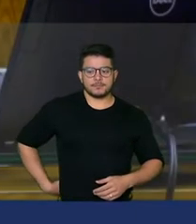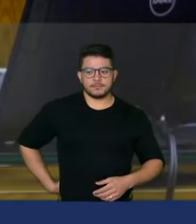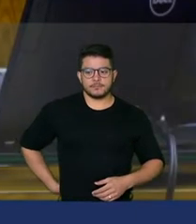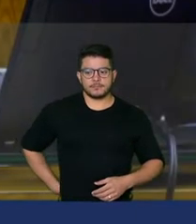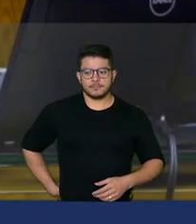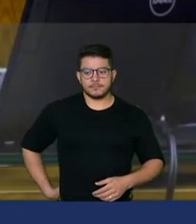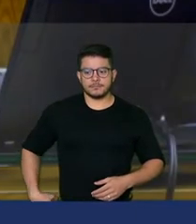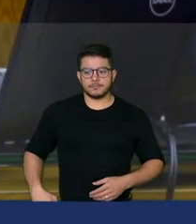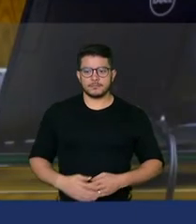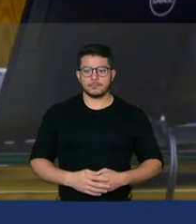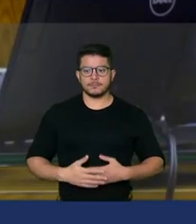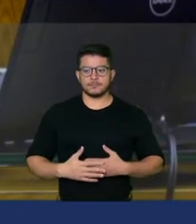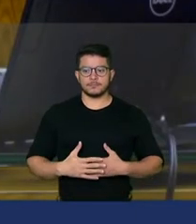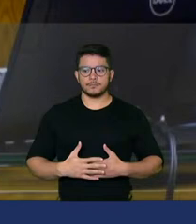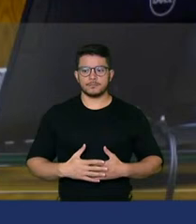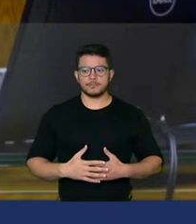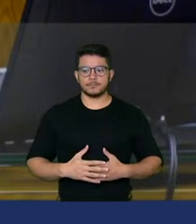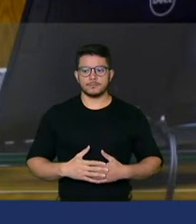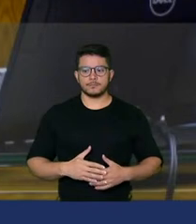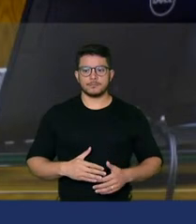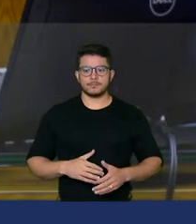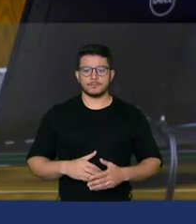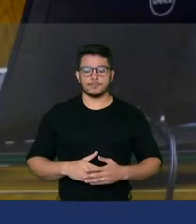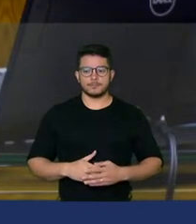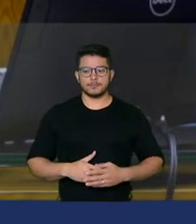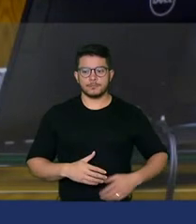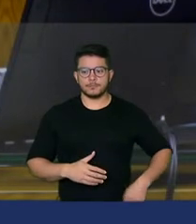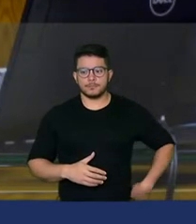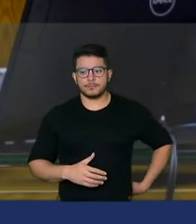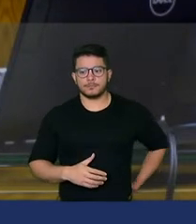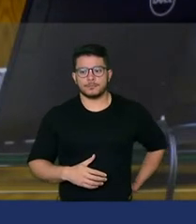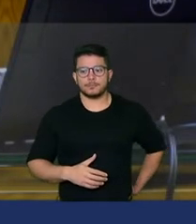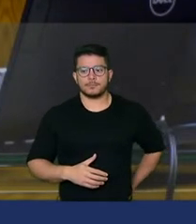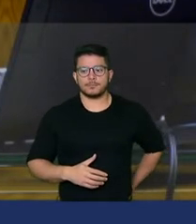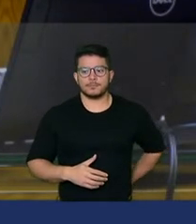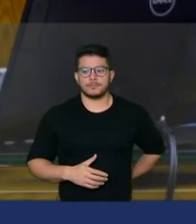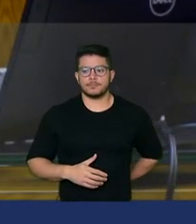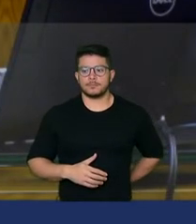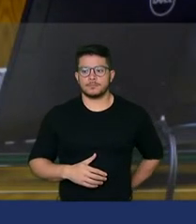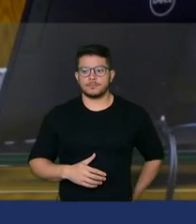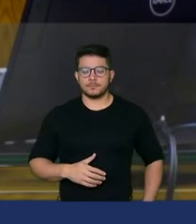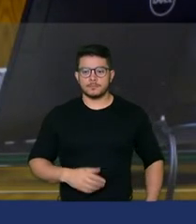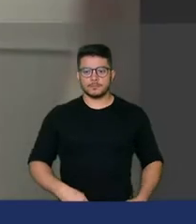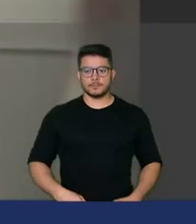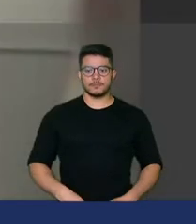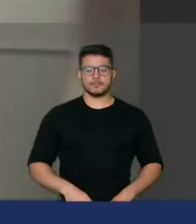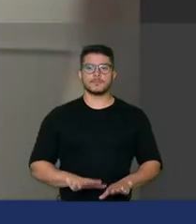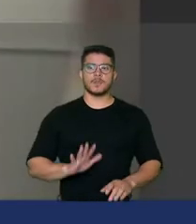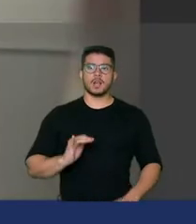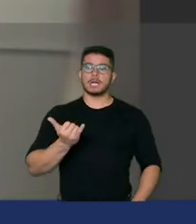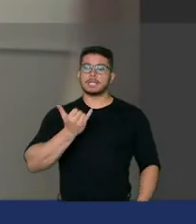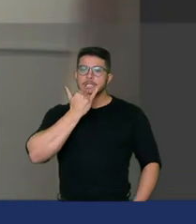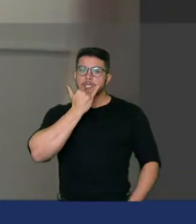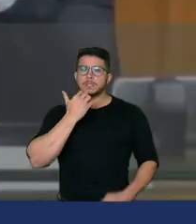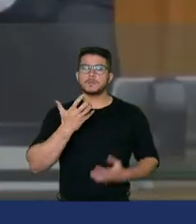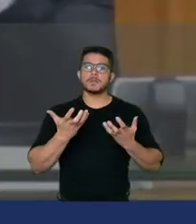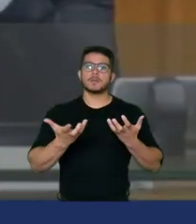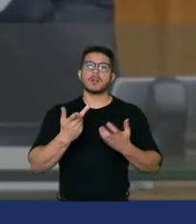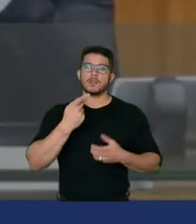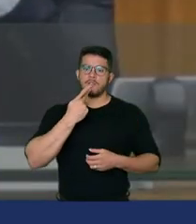DE LEI... ALDIR BLANC. -- [PRESIDENTE]: ORIENTAÇÃO DE BANCADA, PODEMOS COLOCAR SIM PARA TODOS OS... -- [DEPUTADO]: PRESIDENTE QUERO SÓ FAZER UMA PONDERAÇÃO EM RELAÇÃO AO